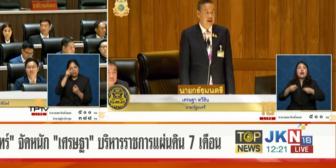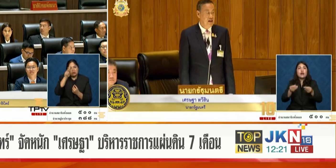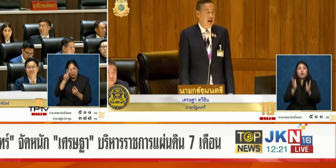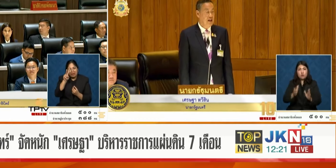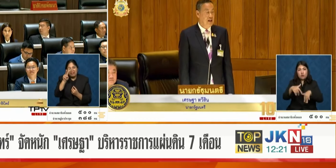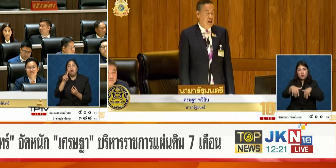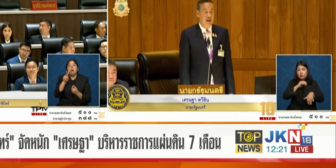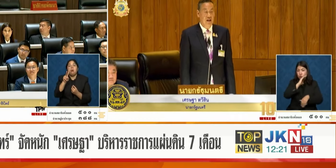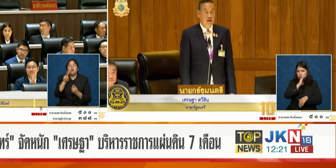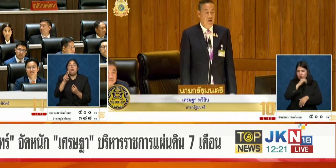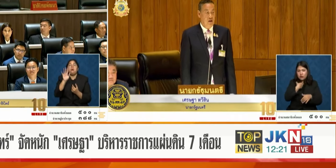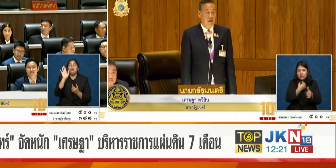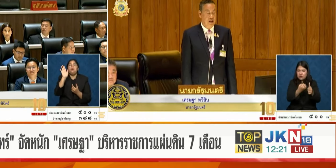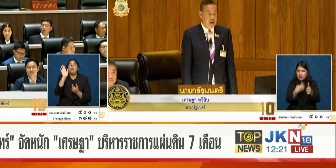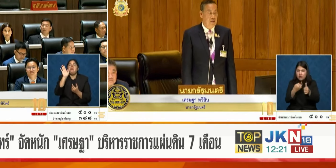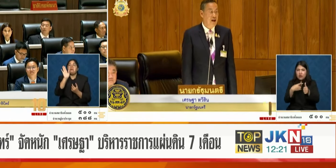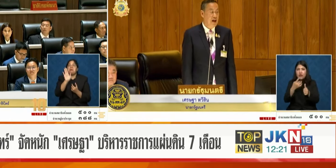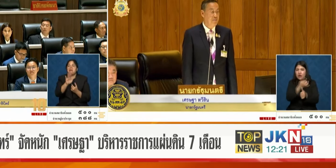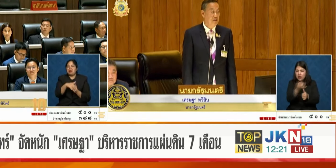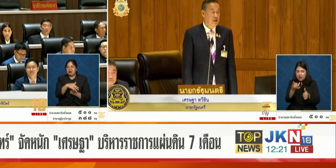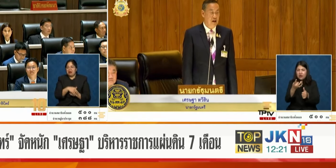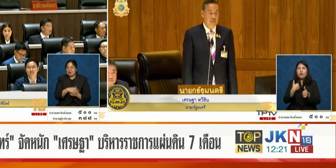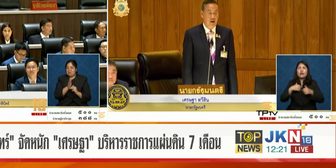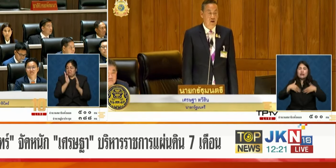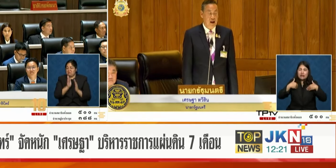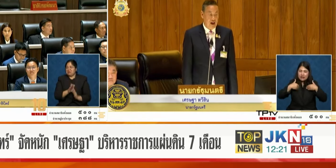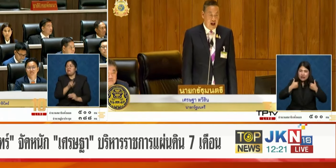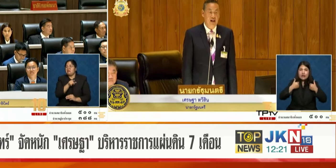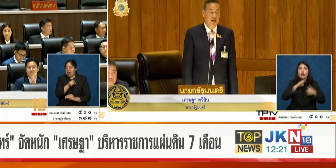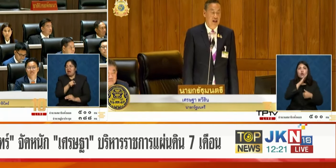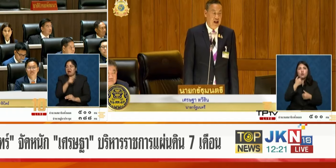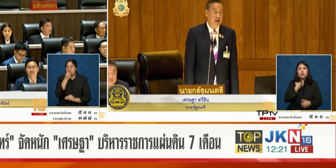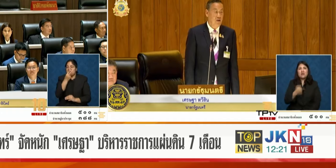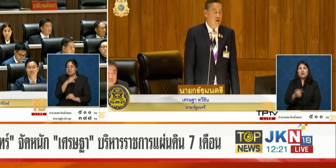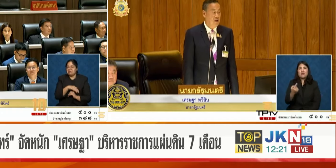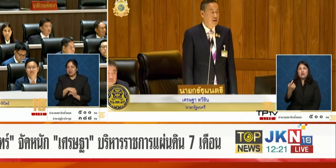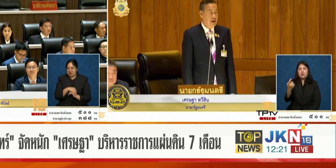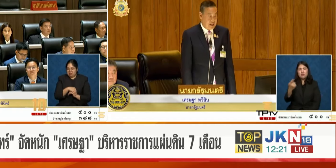ทิพโมเดลมาซ้ำ 2 หรือไม่ส่วนระเบียบใหม่ ของกรมราชทานกำหนดออกมาแปลว่าไปติดคุกที่